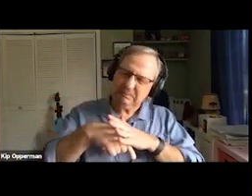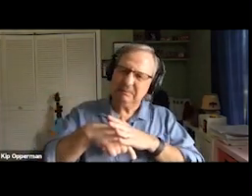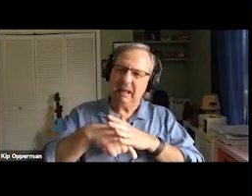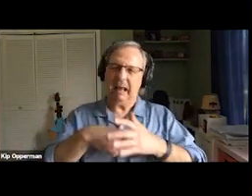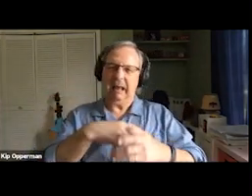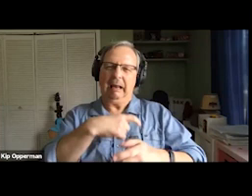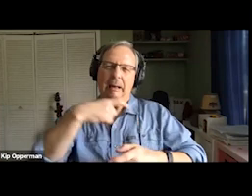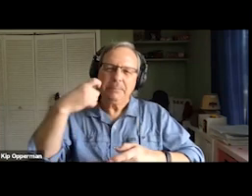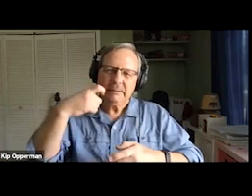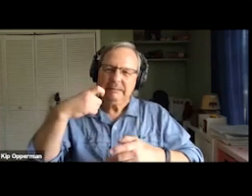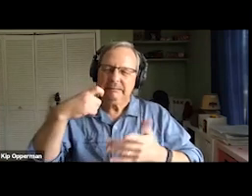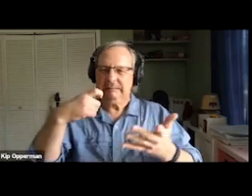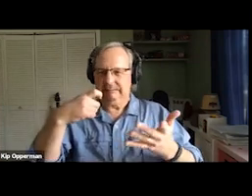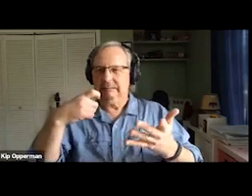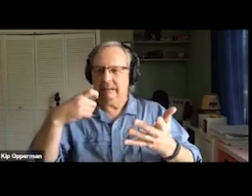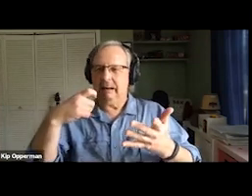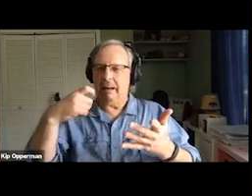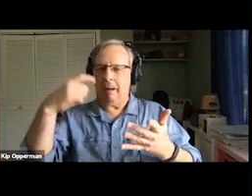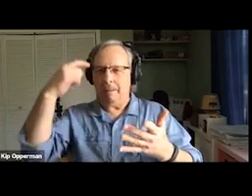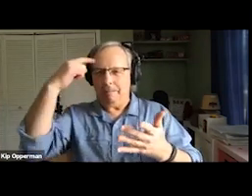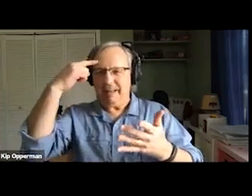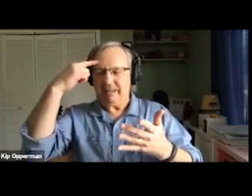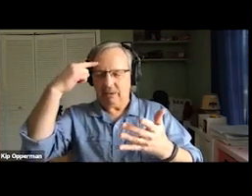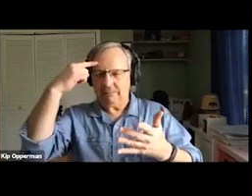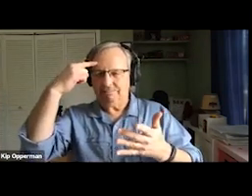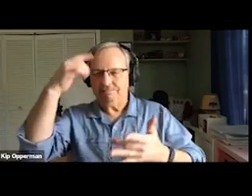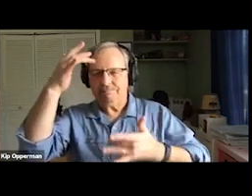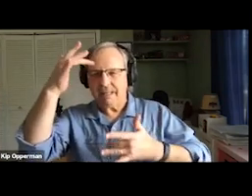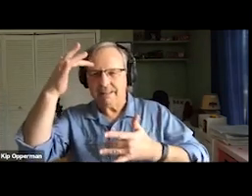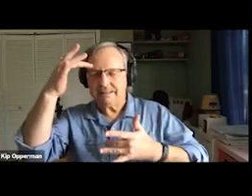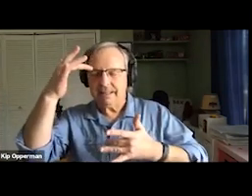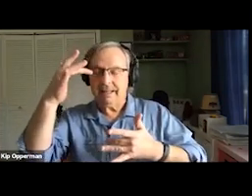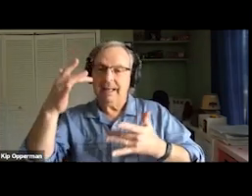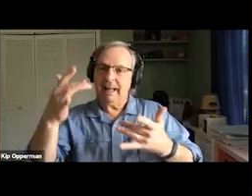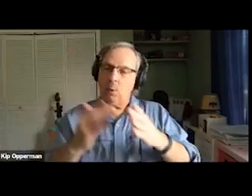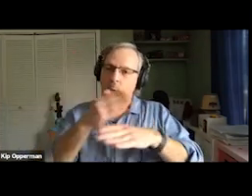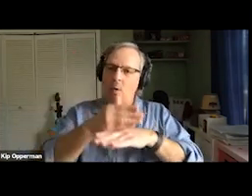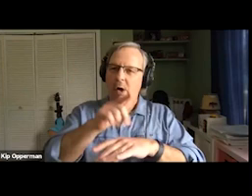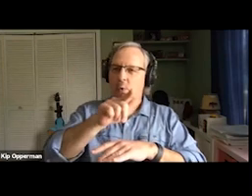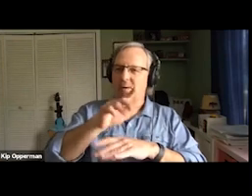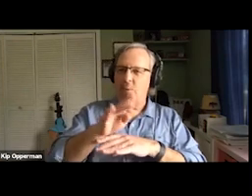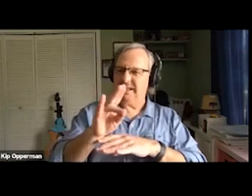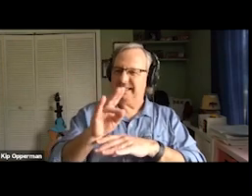que sufren nuestros clientes durante una experiencia de 24 horas al día, 7 días a la semana. Lo sabíamos en salud mental, pero ellos no.